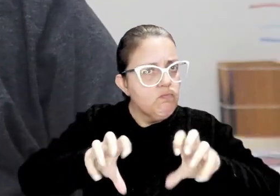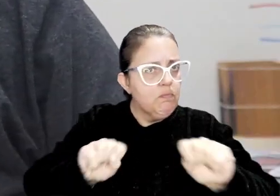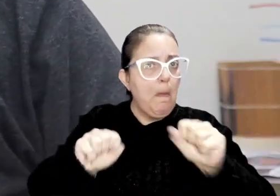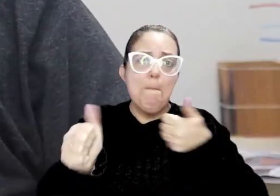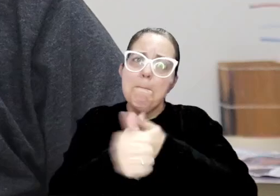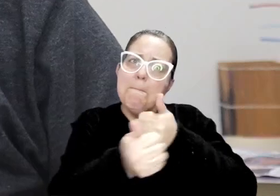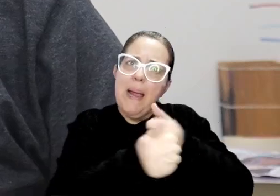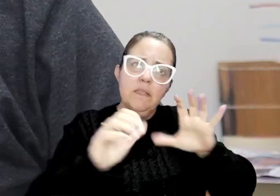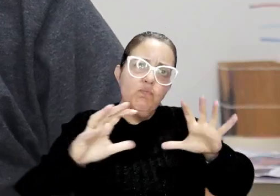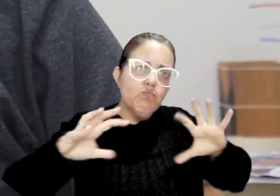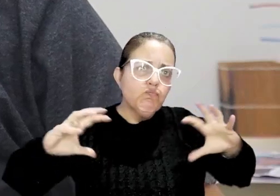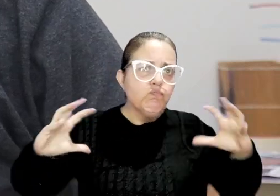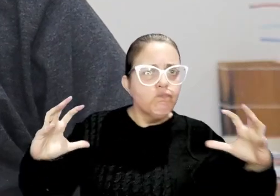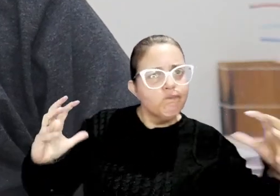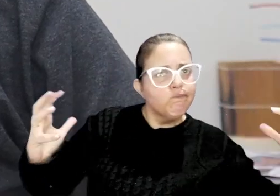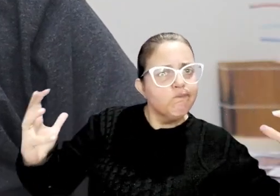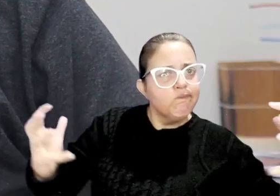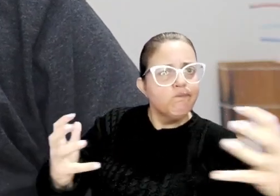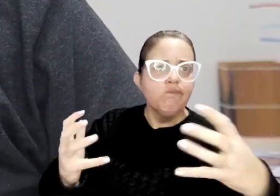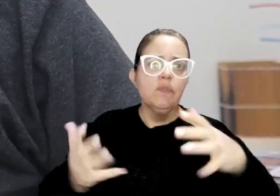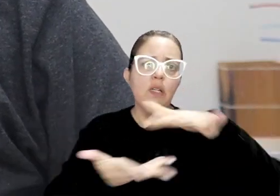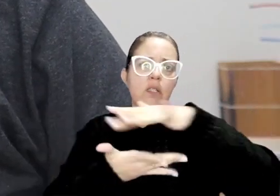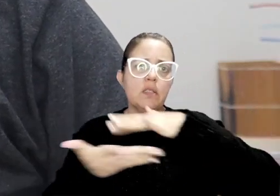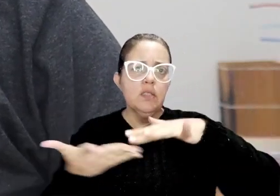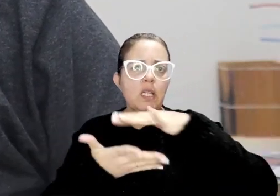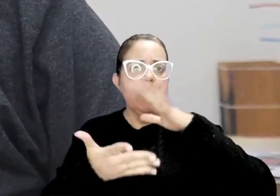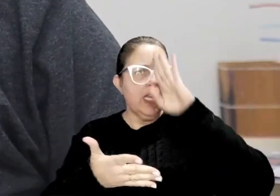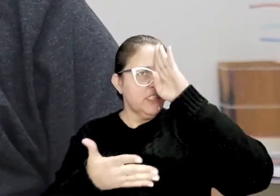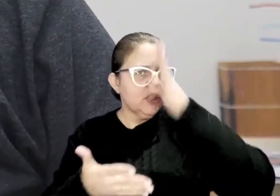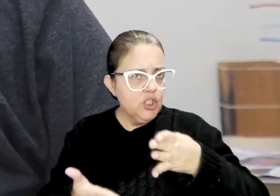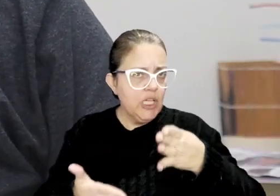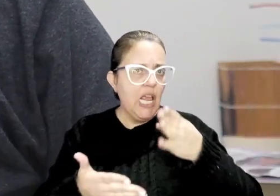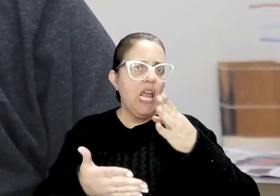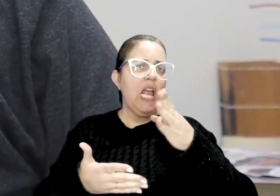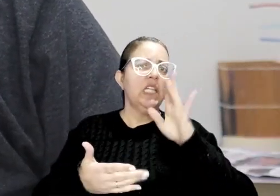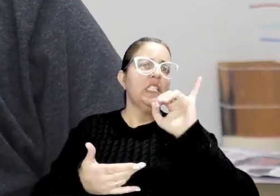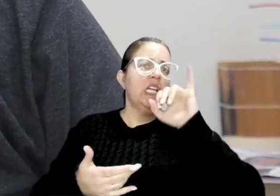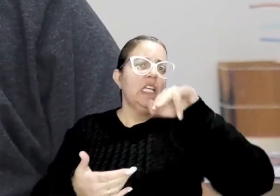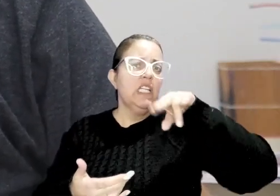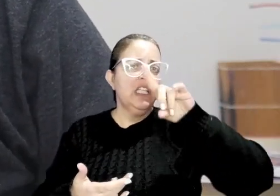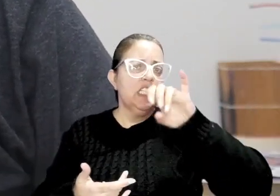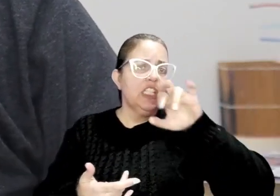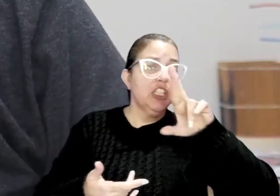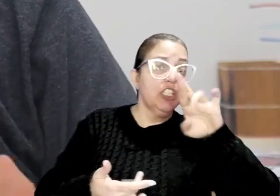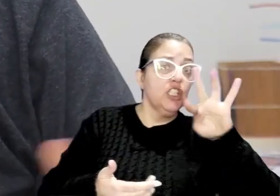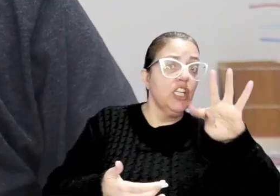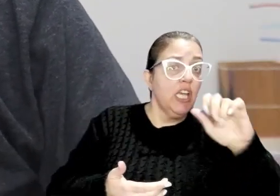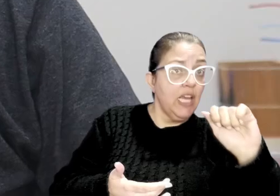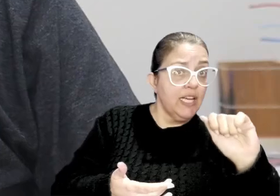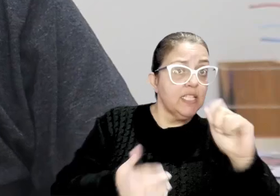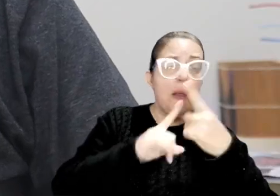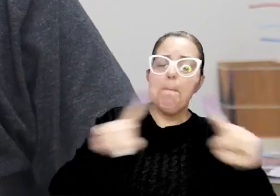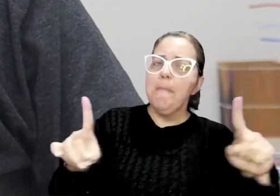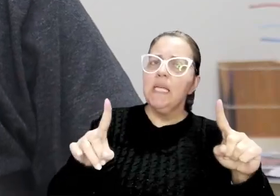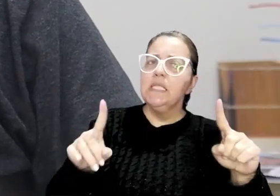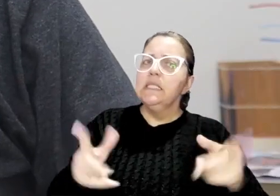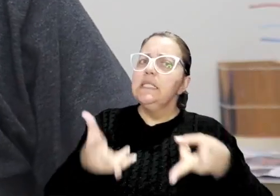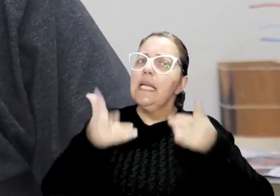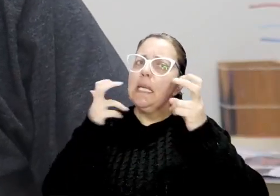etc mas é um pouco mais do que isso eh na área de influência direta indireta etc que outras